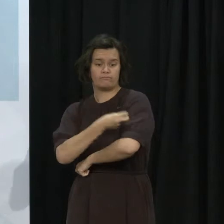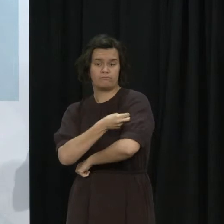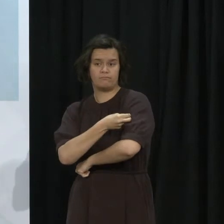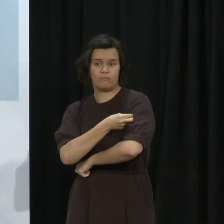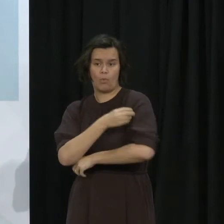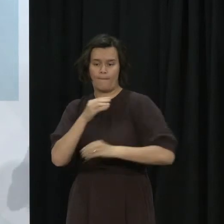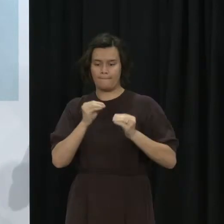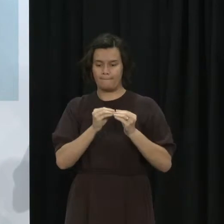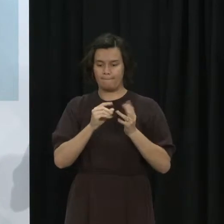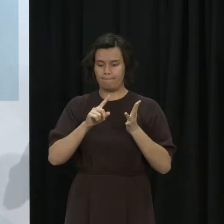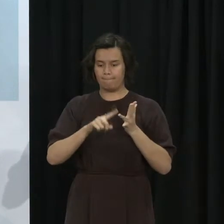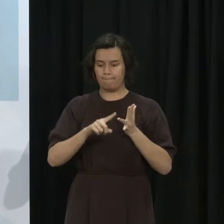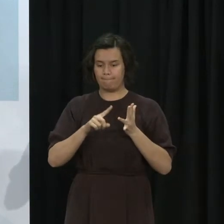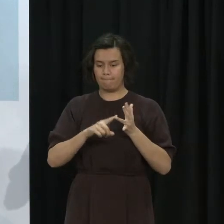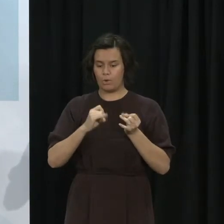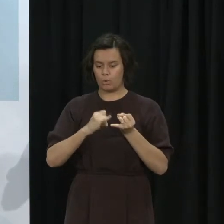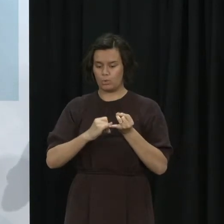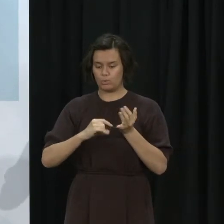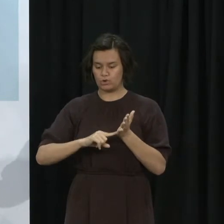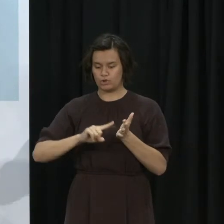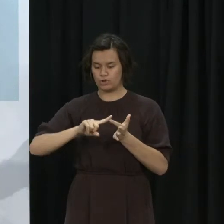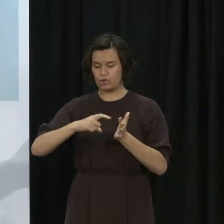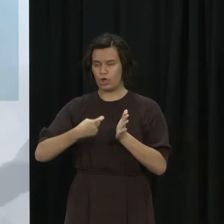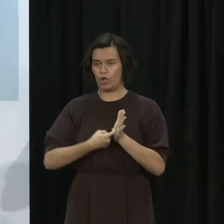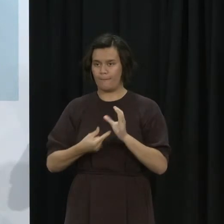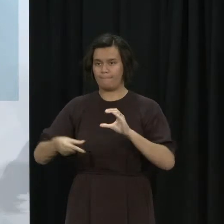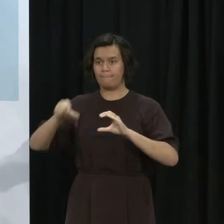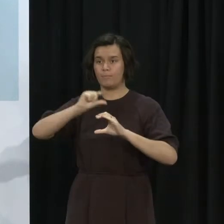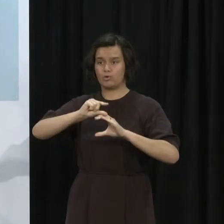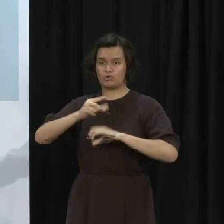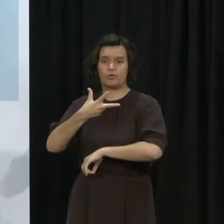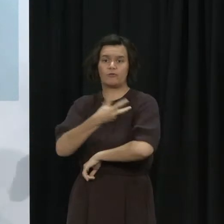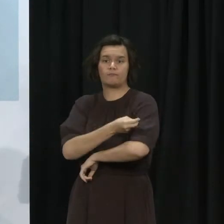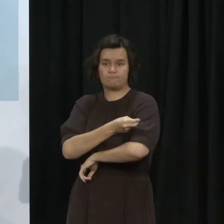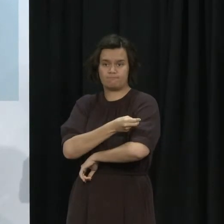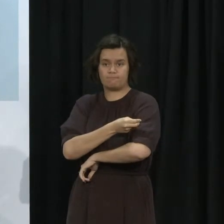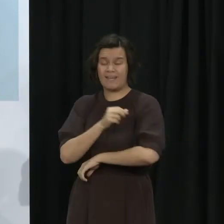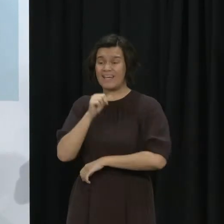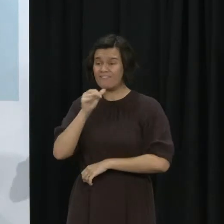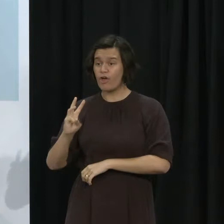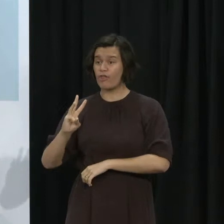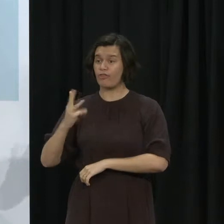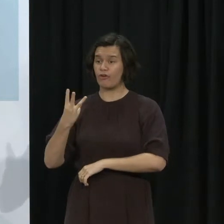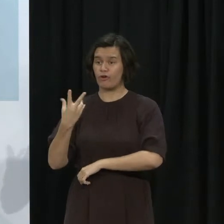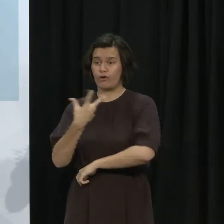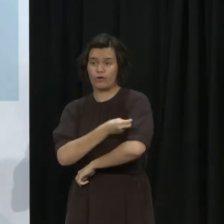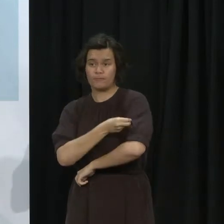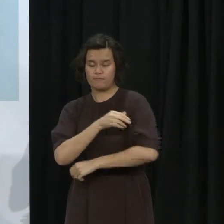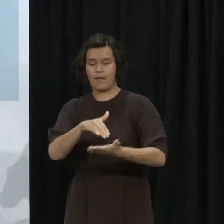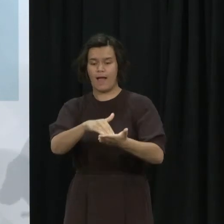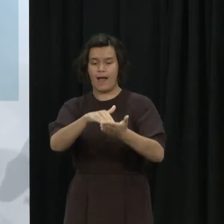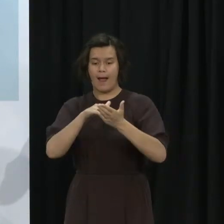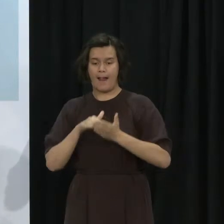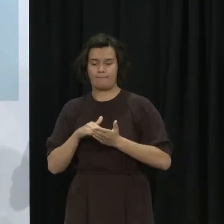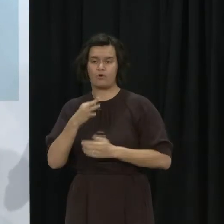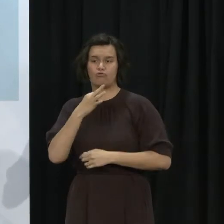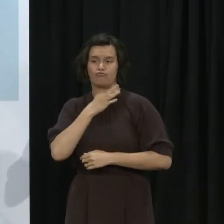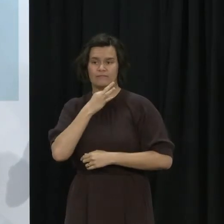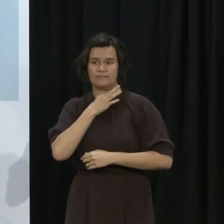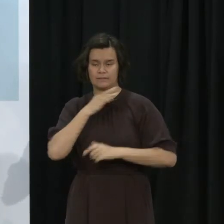Kwanatanga ki ng mahi